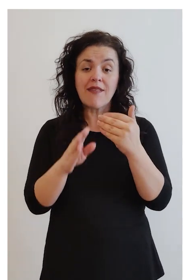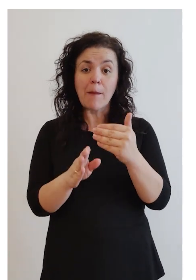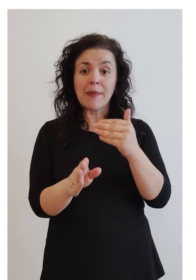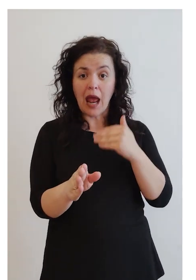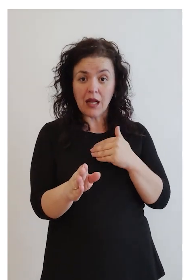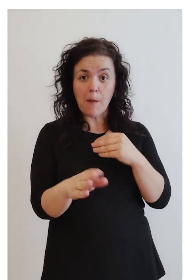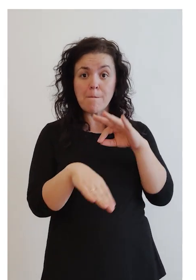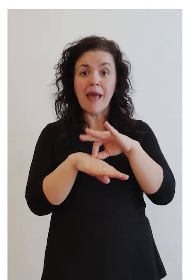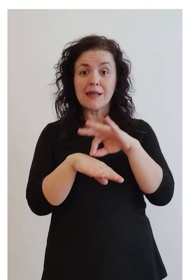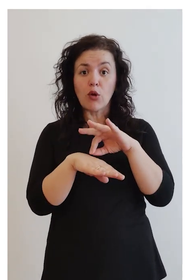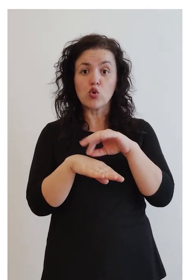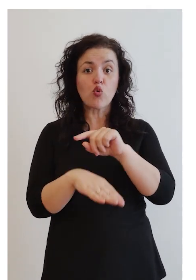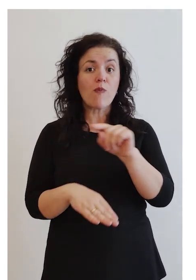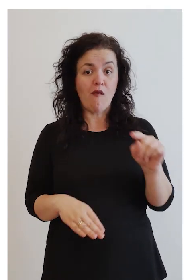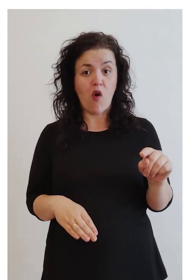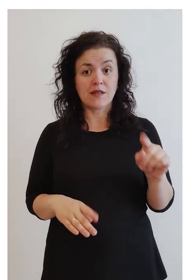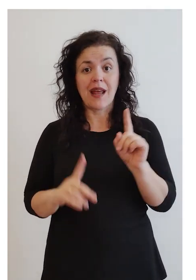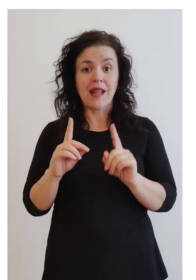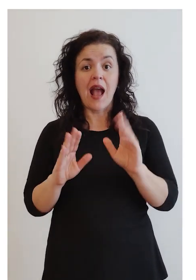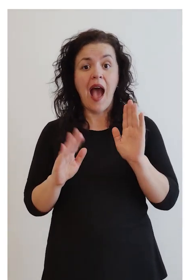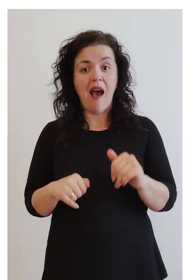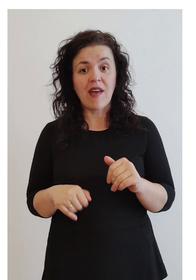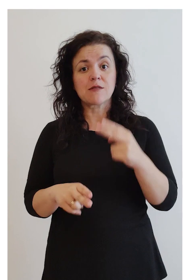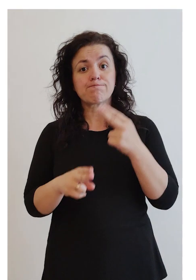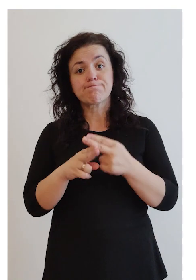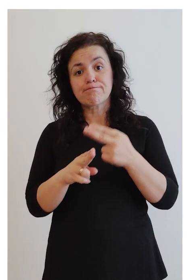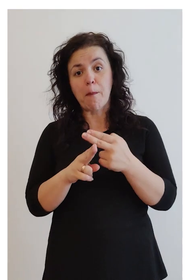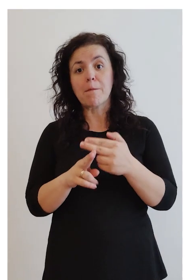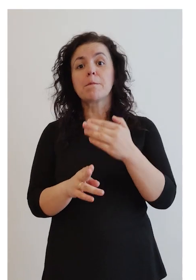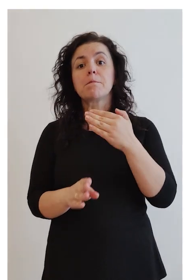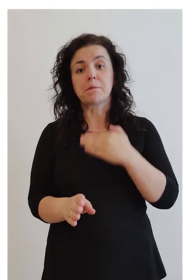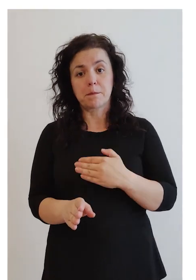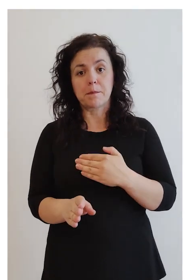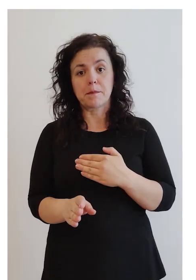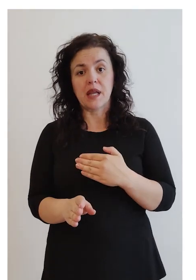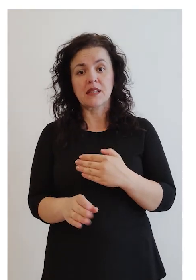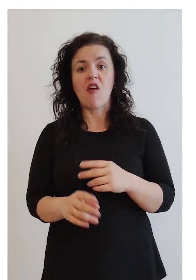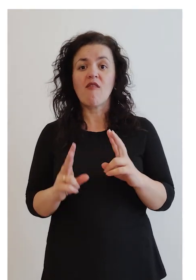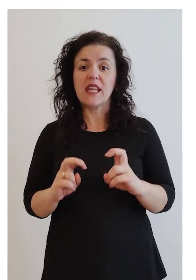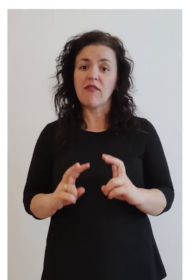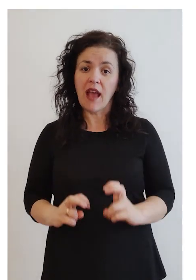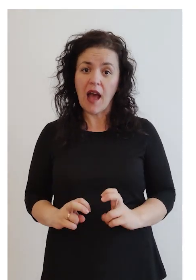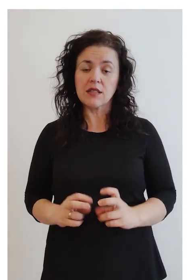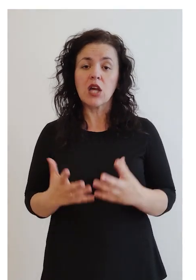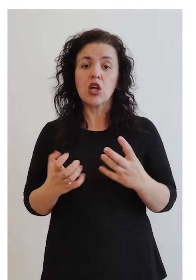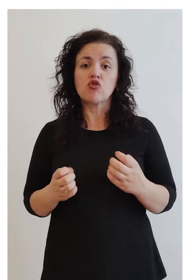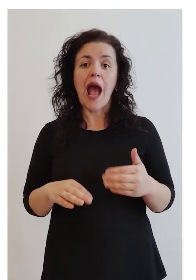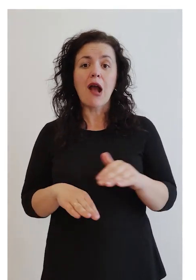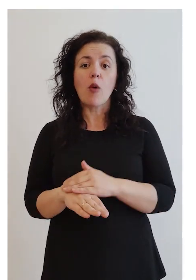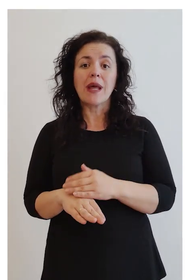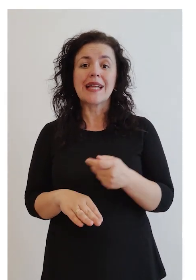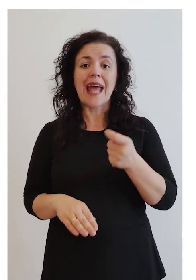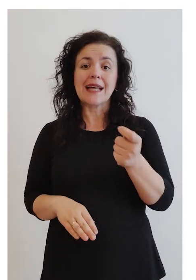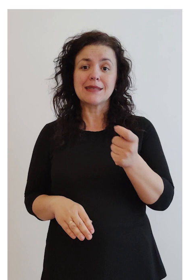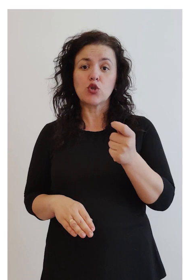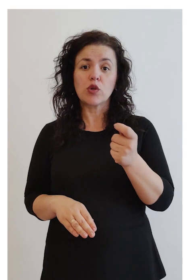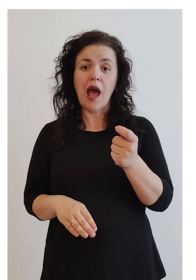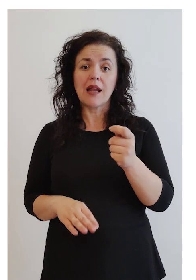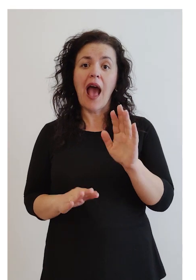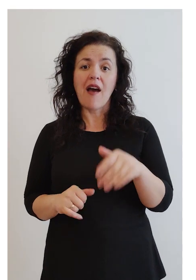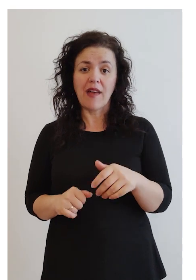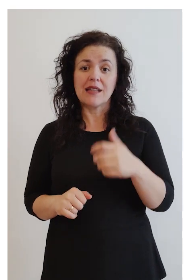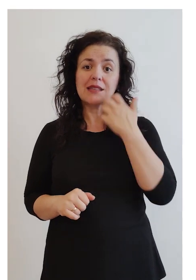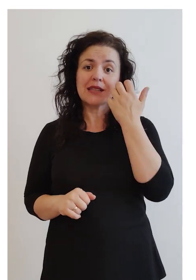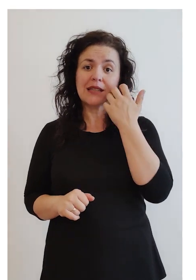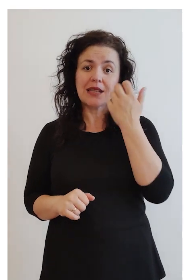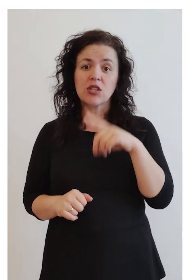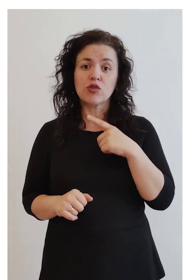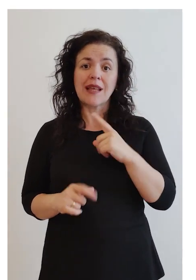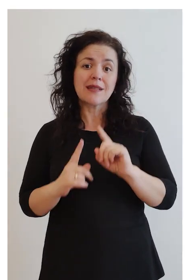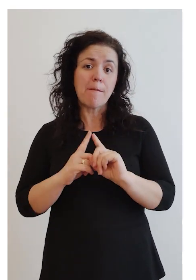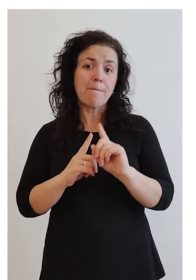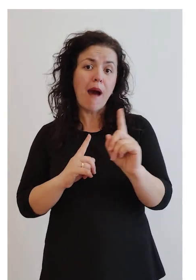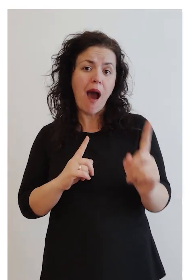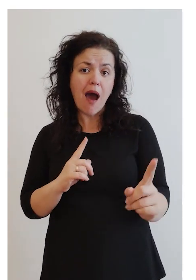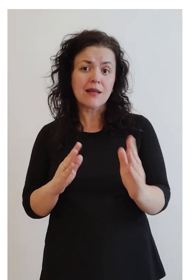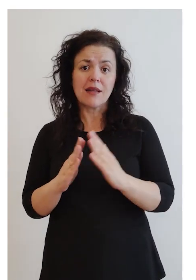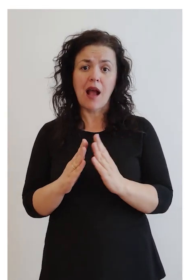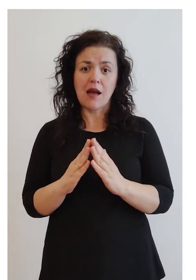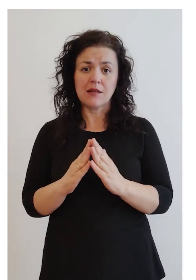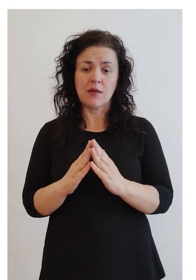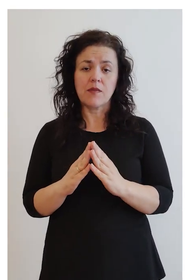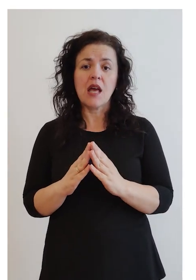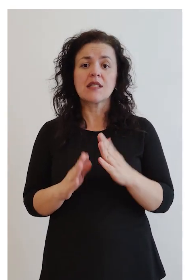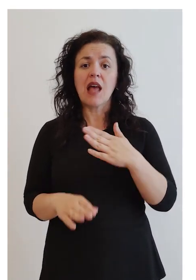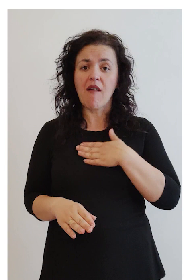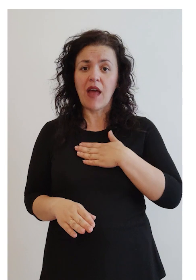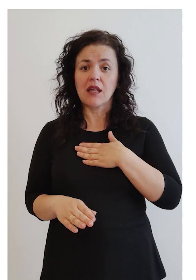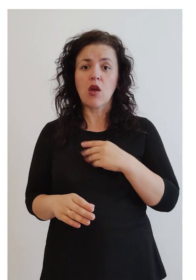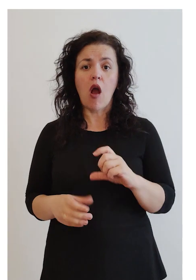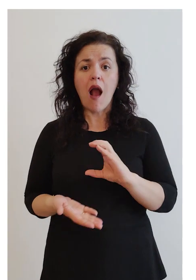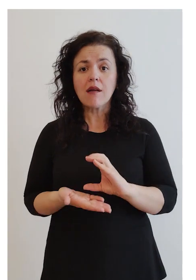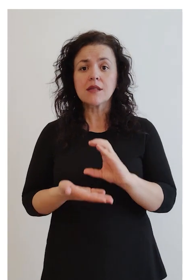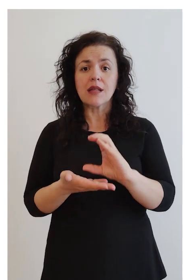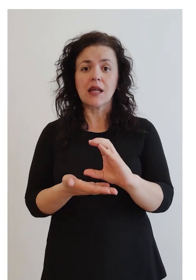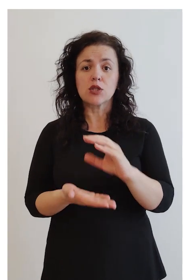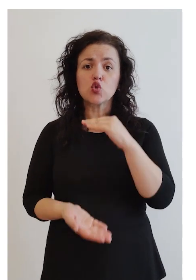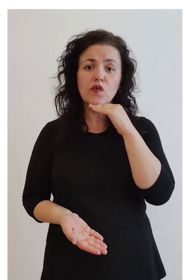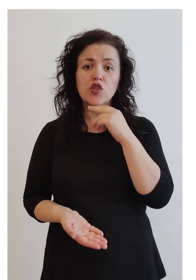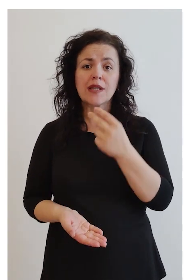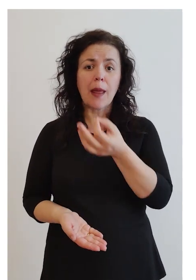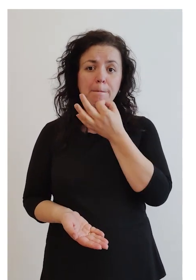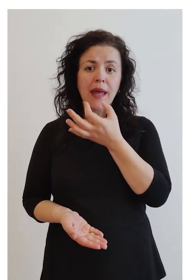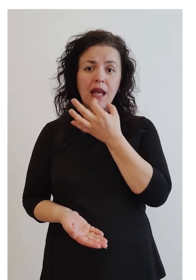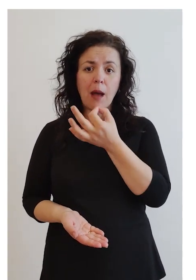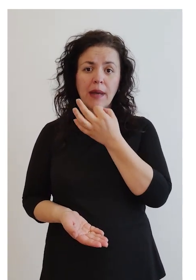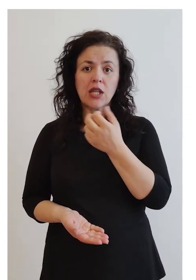Verificați ce acoperire de asigurare aveți atunci când sunteți departe de casă, să aveți o cantitate suficientă de medicamente și să aduceți copii ale rețetelor în cazul în care le pierdeți.